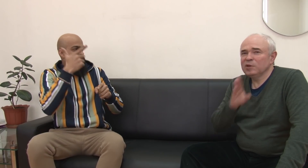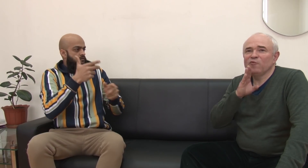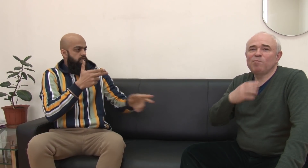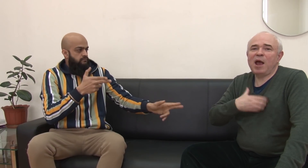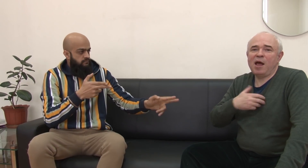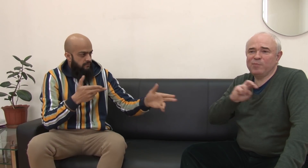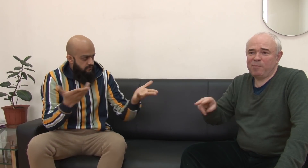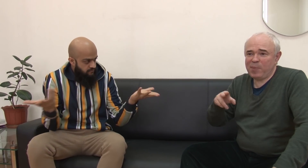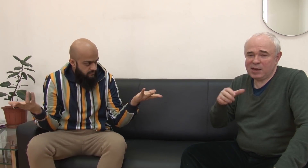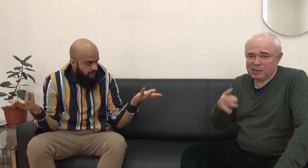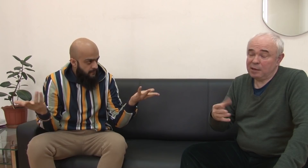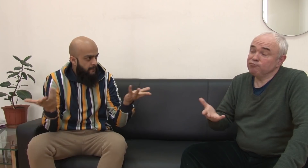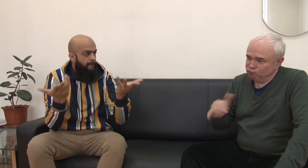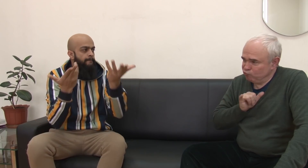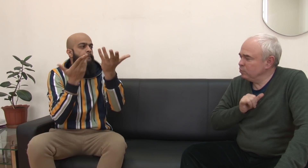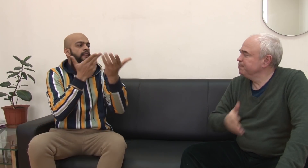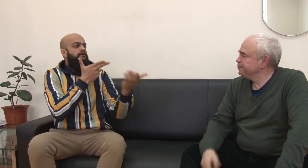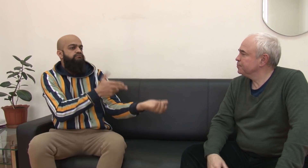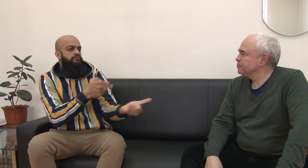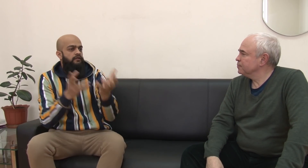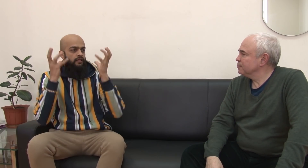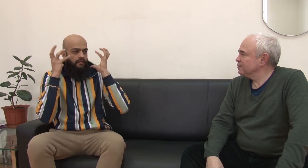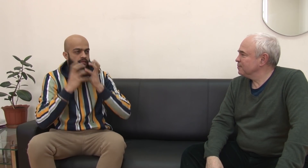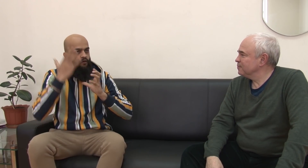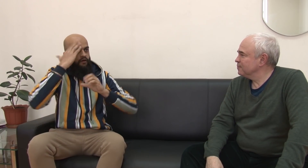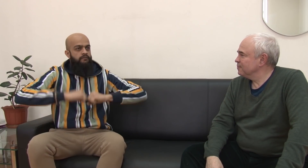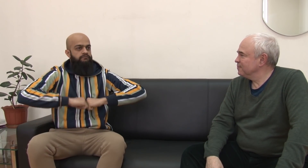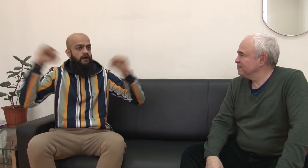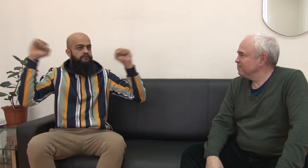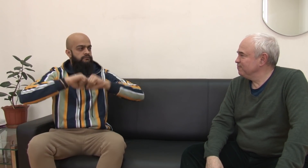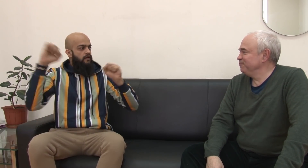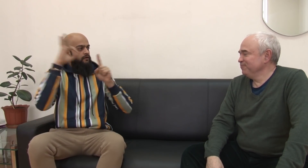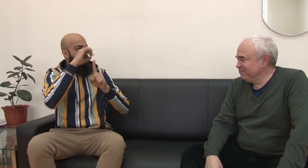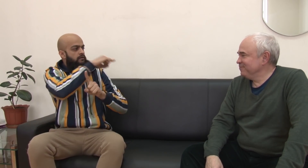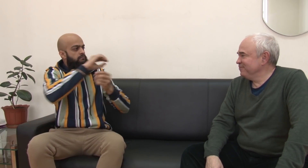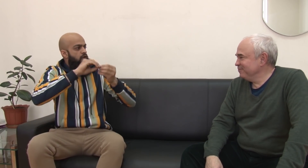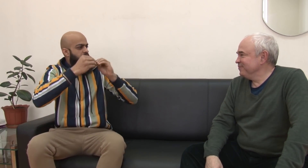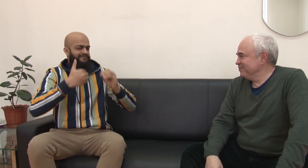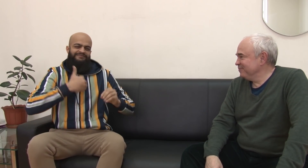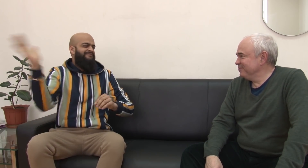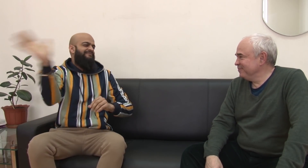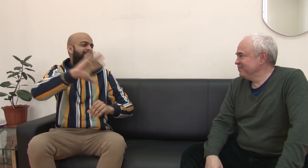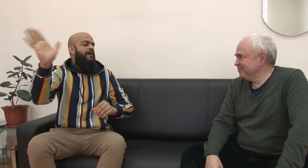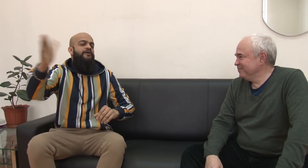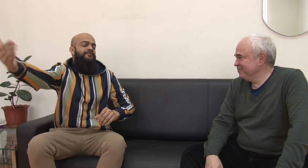Ну, девушки боятся приезжать в Пакистан… Образ такой – горы оружия, всякие моджахеды в чалмах, террористы, взрывающие то и се.